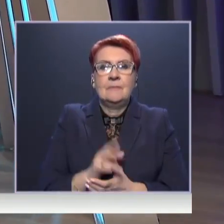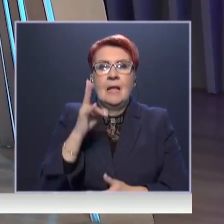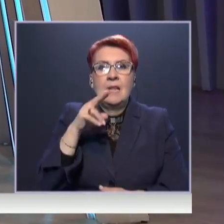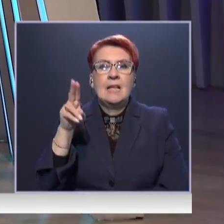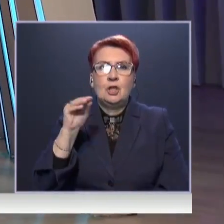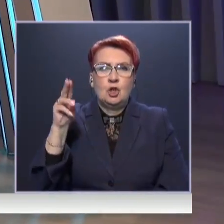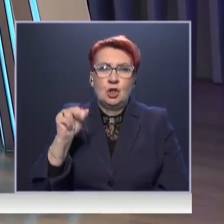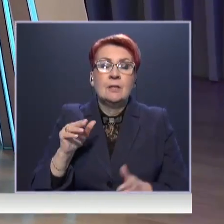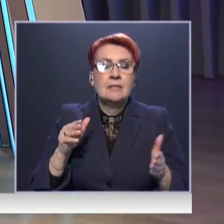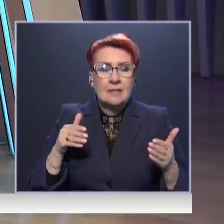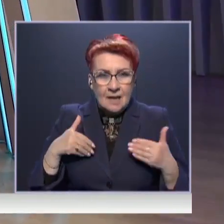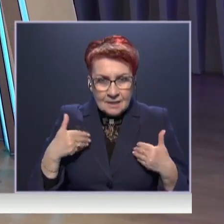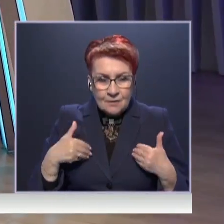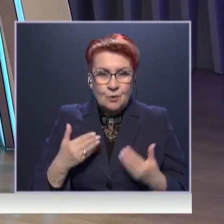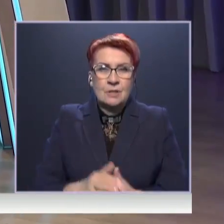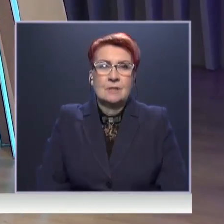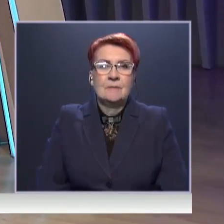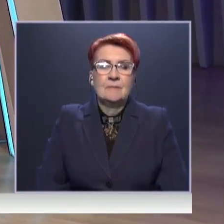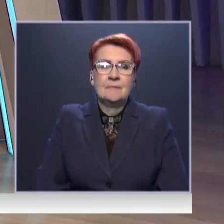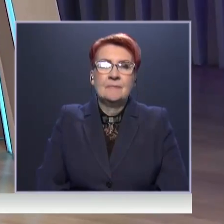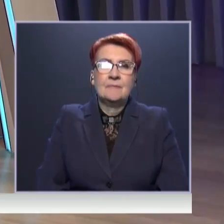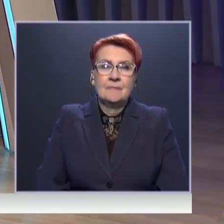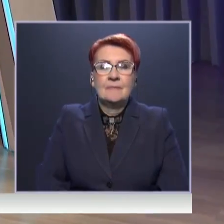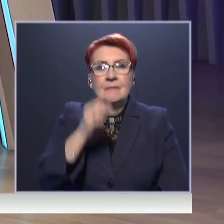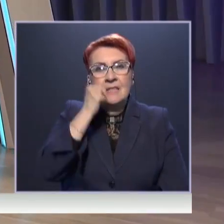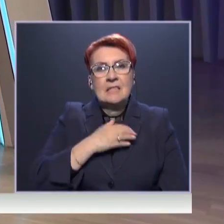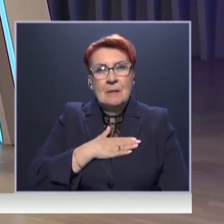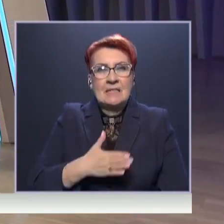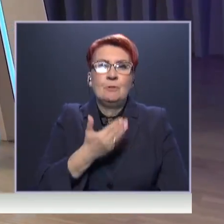здравствуйте здравствуйте Спасибо что вы к нам присоединились